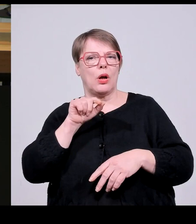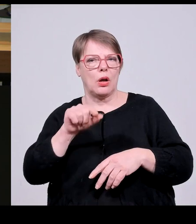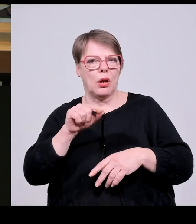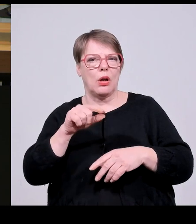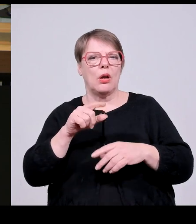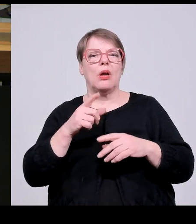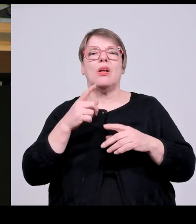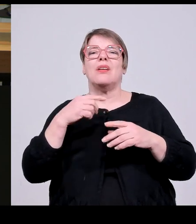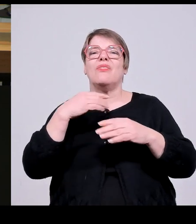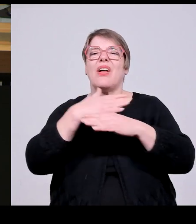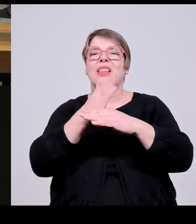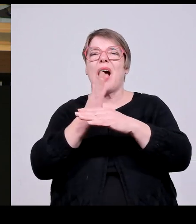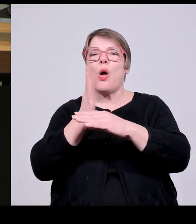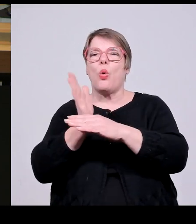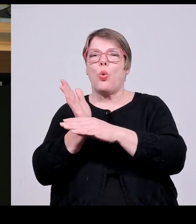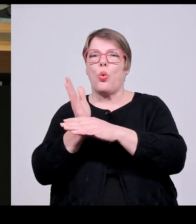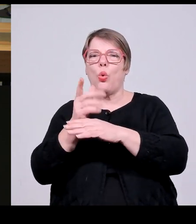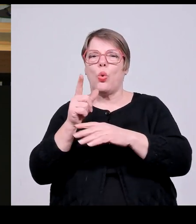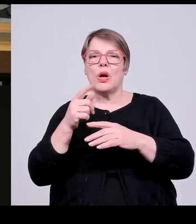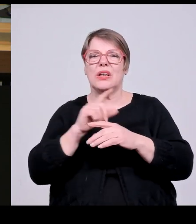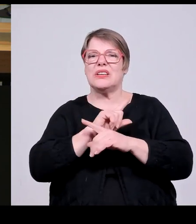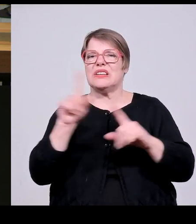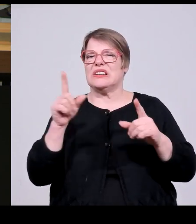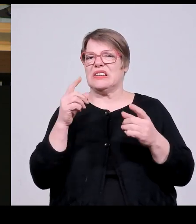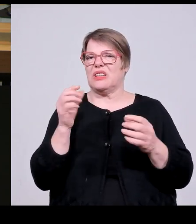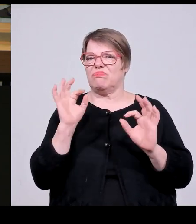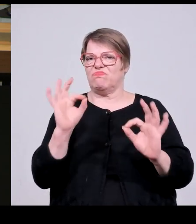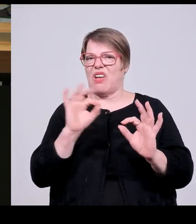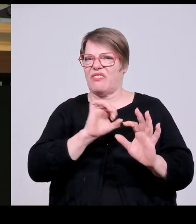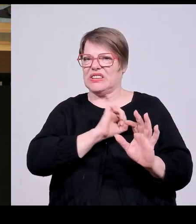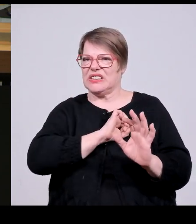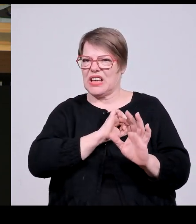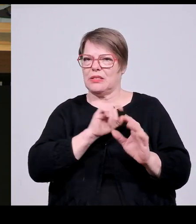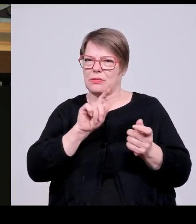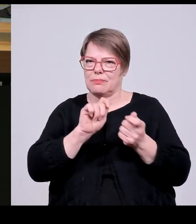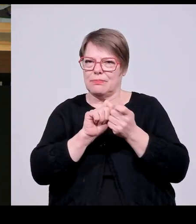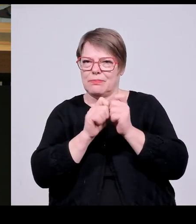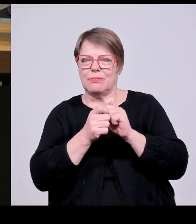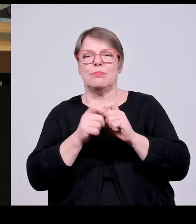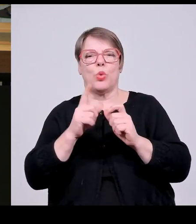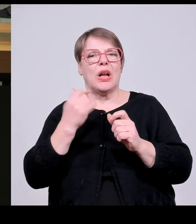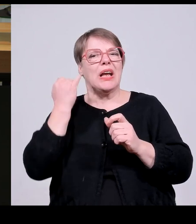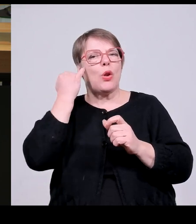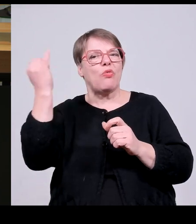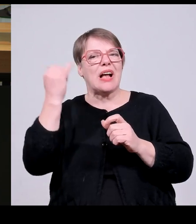aus Gewerbe und Industrie, der Umwandlung von Strom. Zu Wasserstoff oder Rechenzentren nutzen.